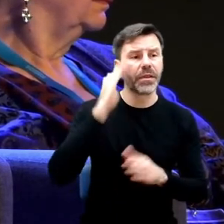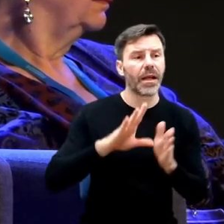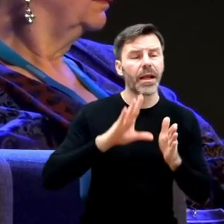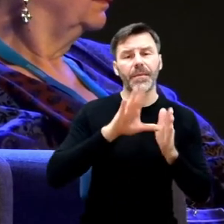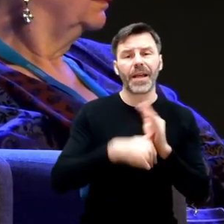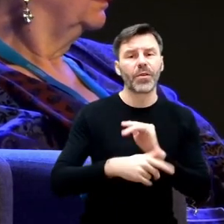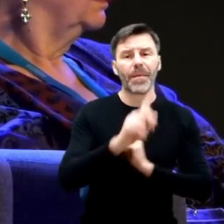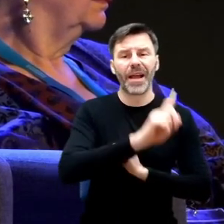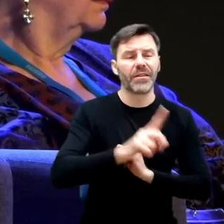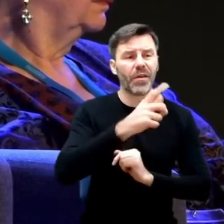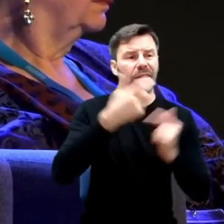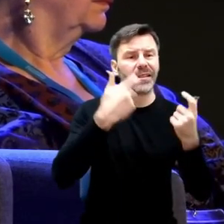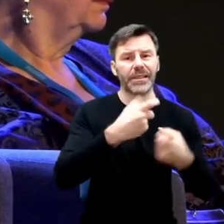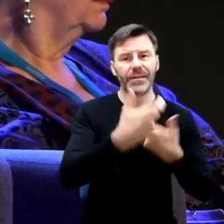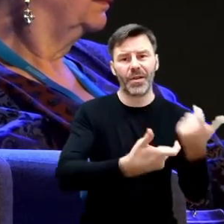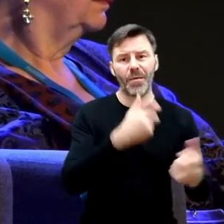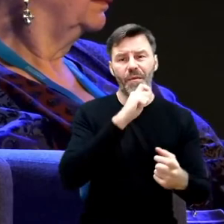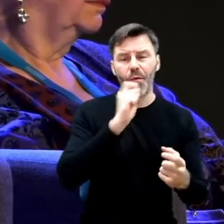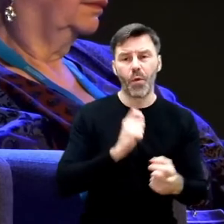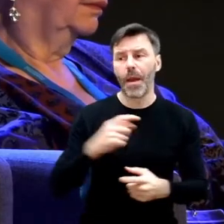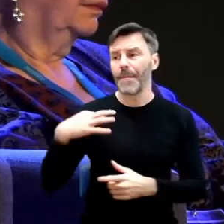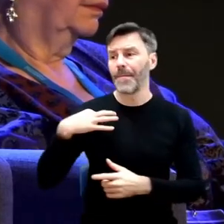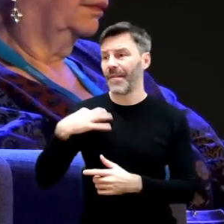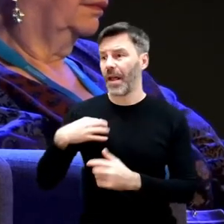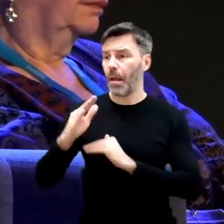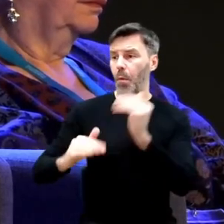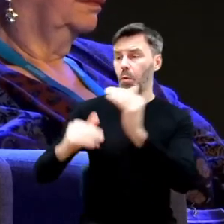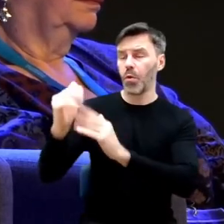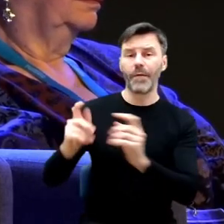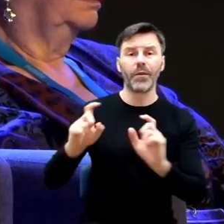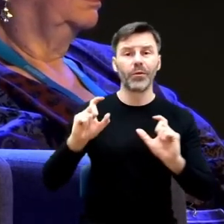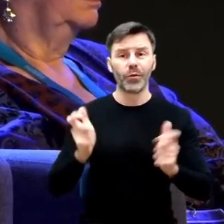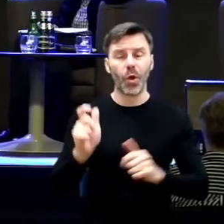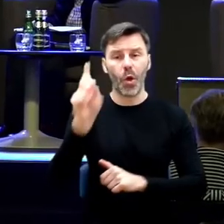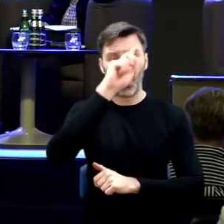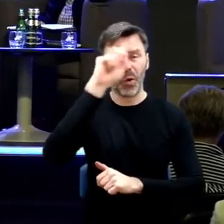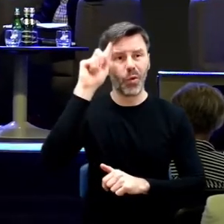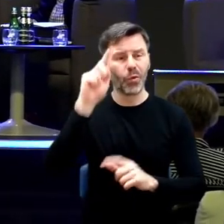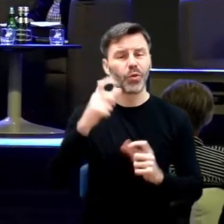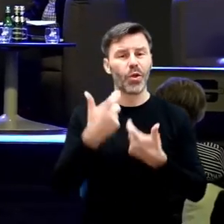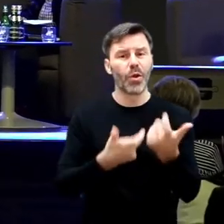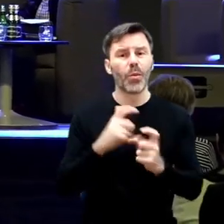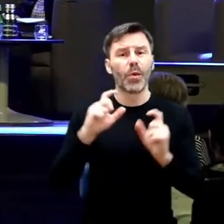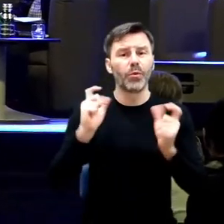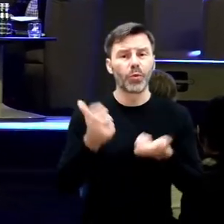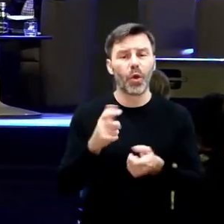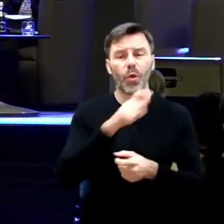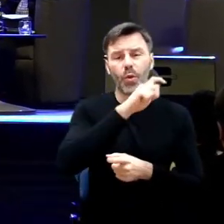Co się dzieje? Mieszkańcy wyjeżdżają, bo nawet gdyby chcieli